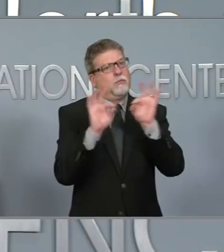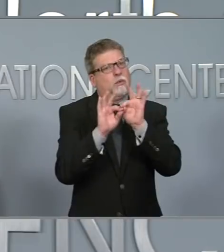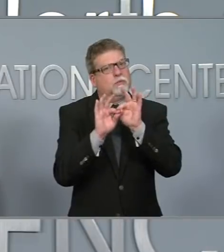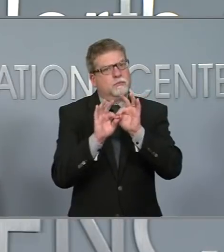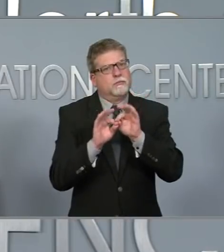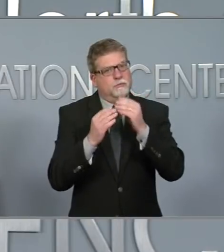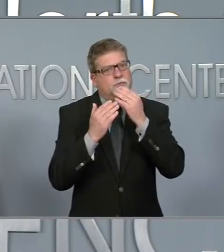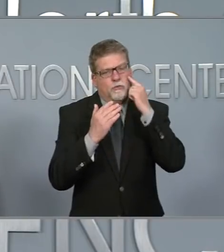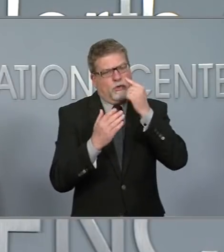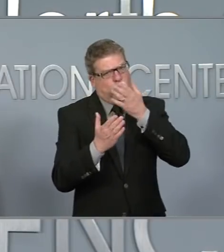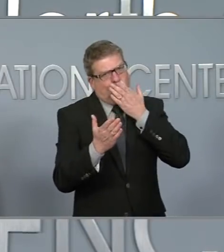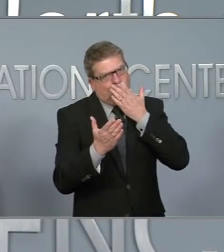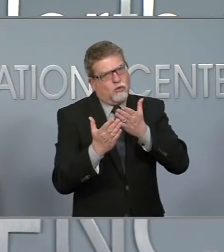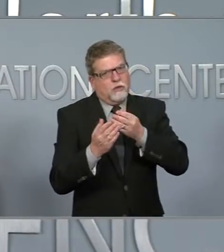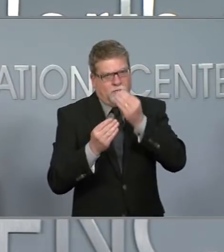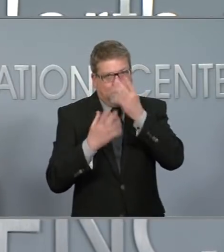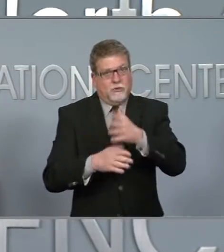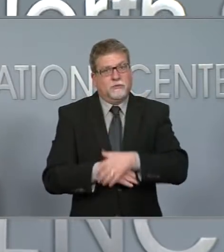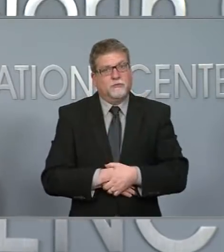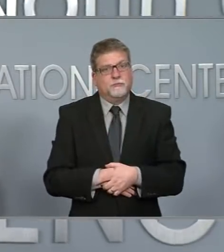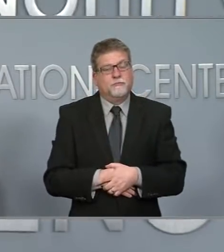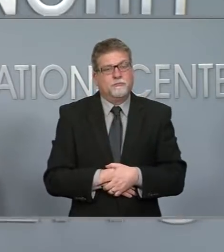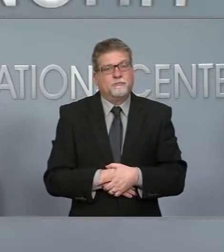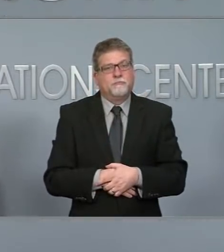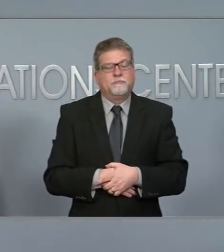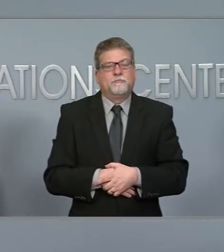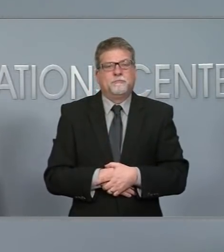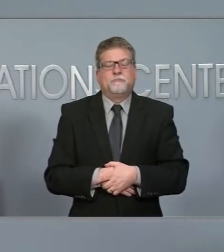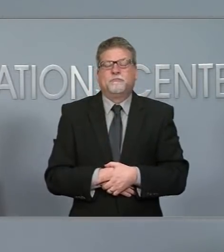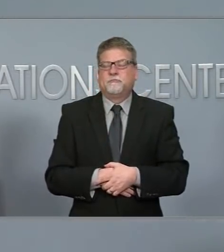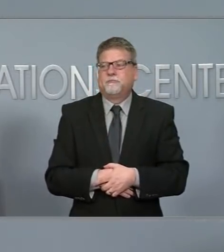para vacunarse visite más Max